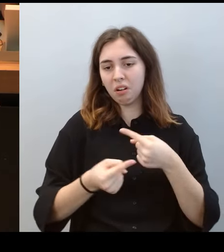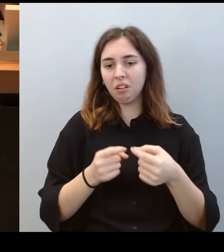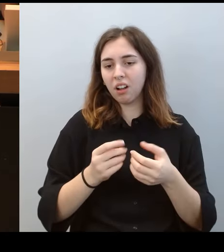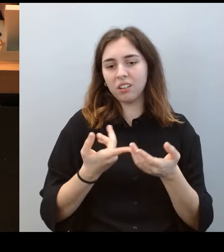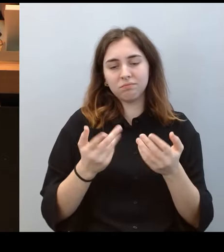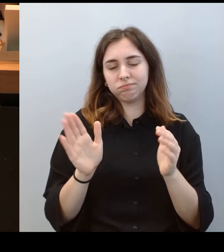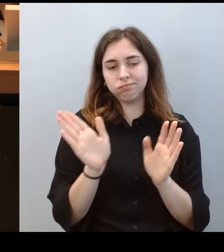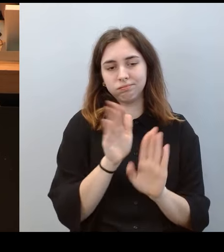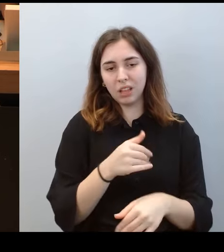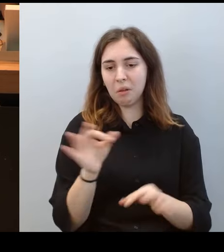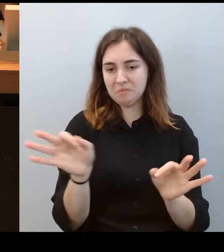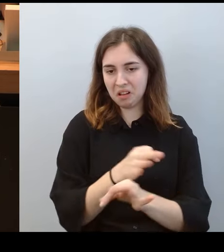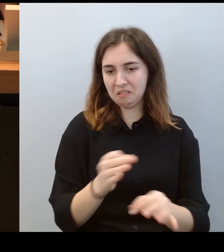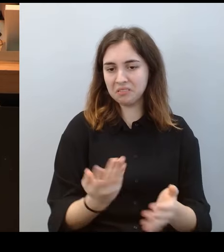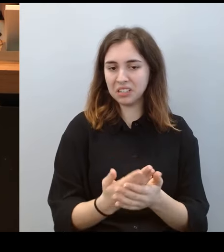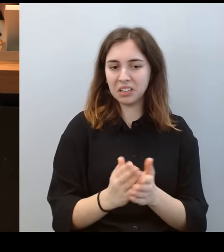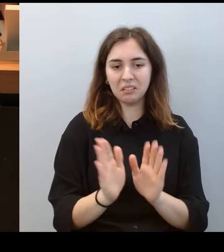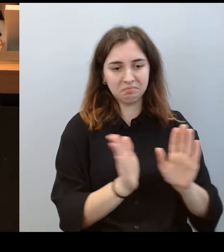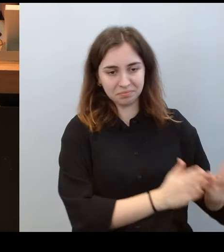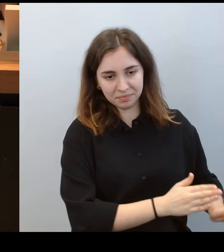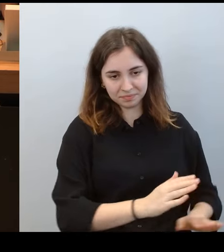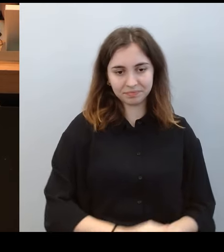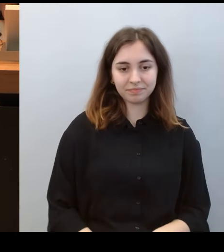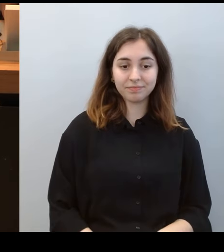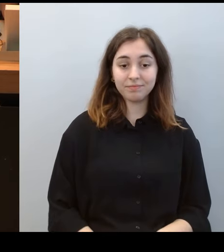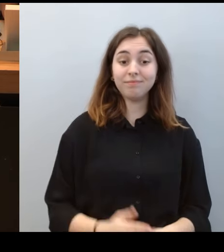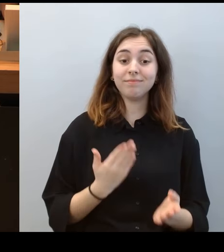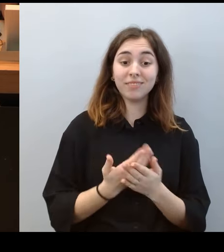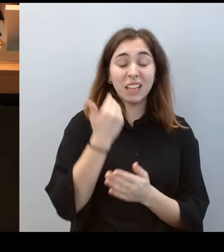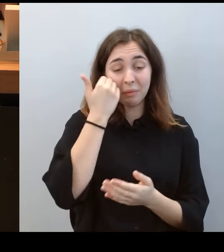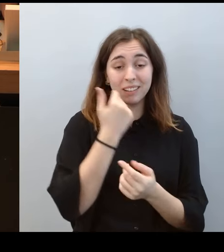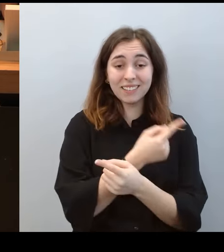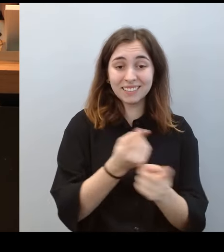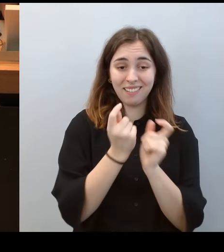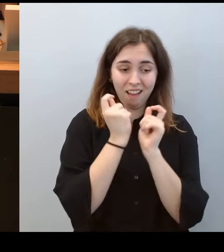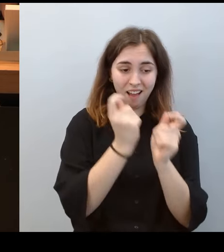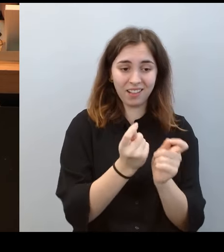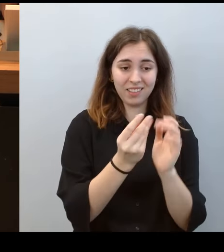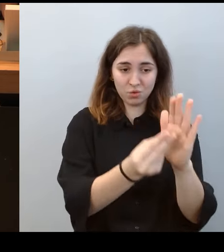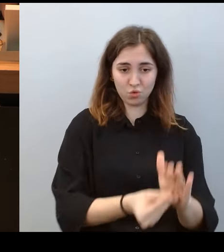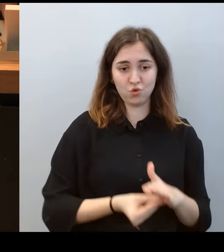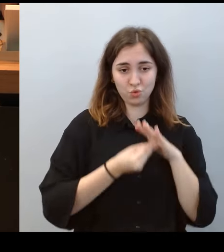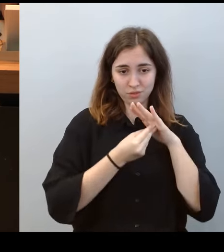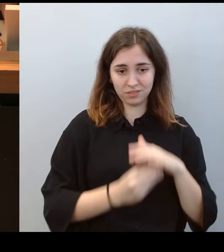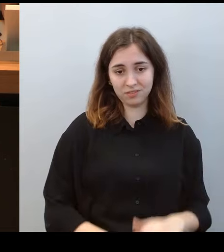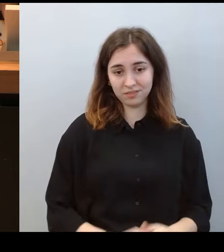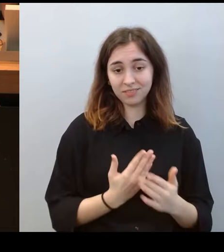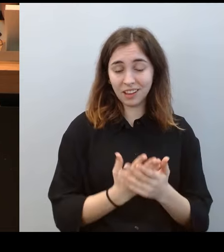bitte Sie daher, diesen Antrag zu unterstützen. Lassen Sie uns gemeinsam für eine moderne, effektive Umweltpolitik